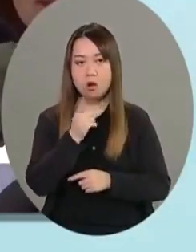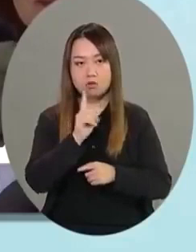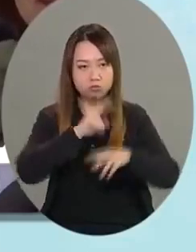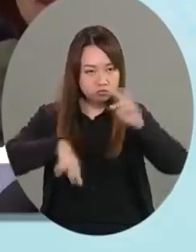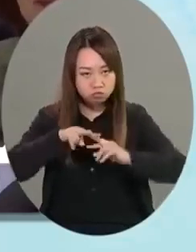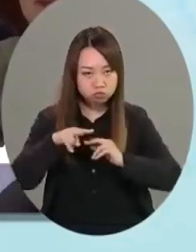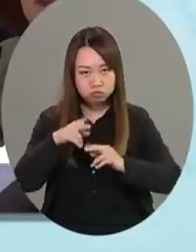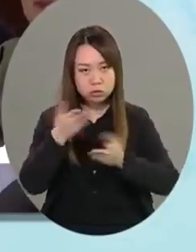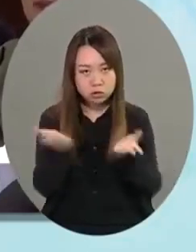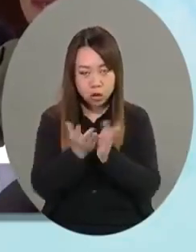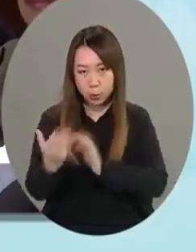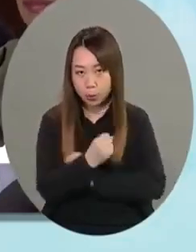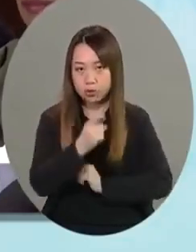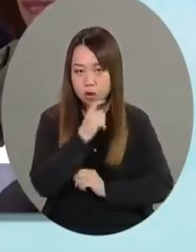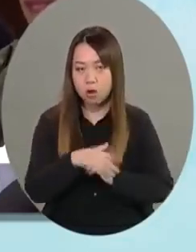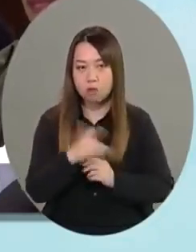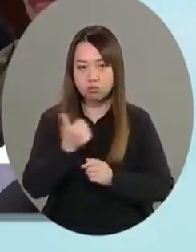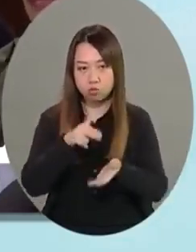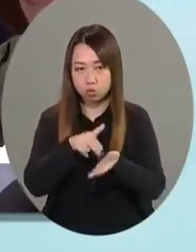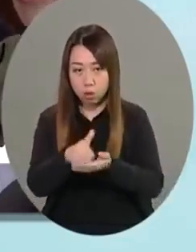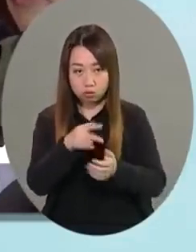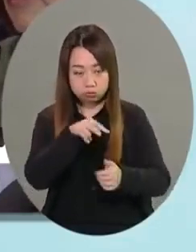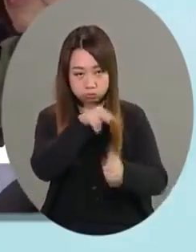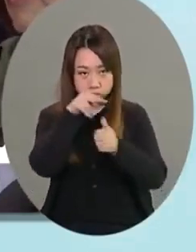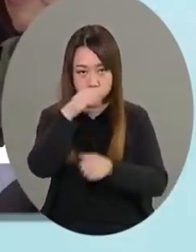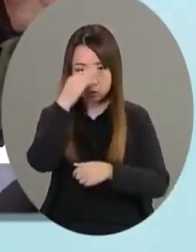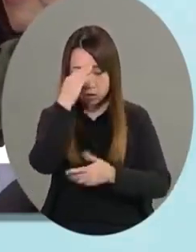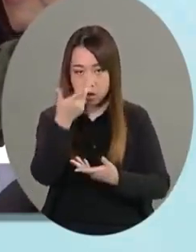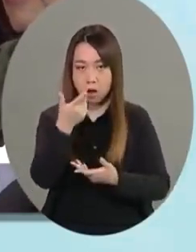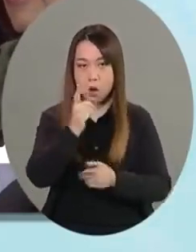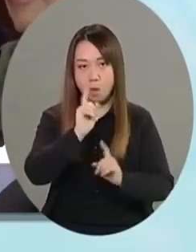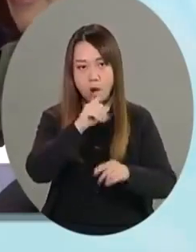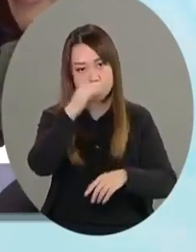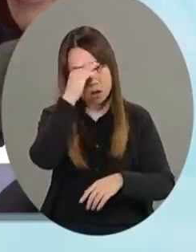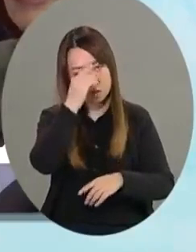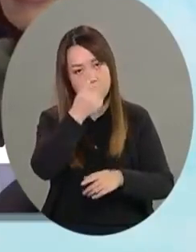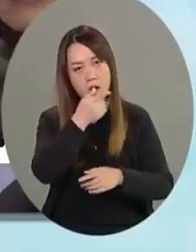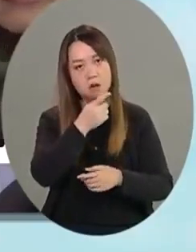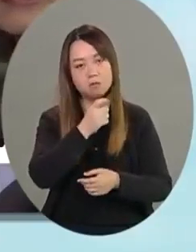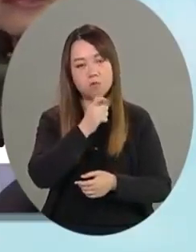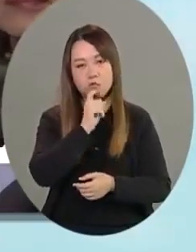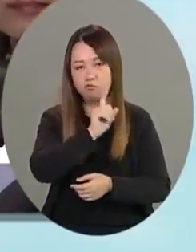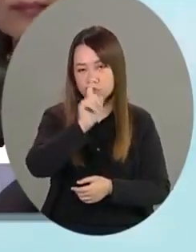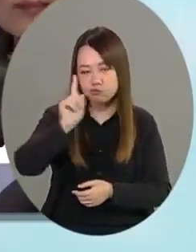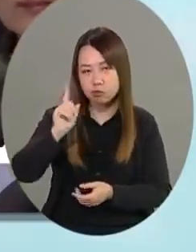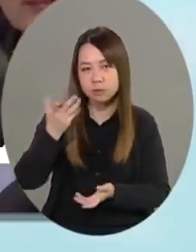也都可以独立于监警会或者甚至 警方所有的，就是可能